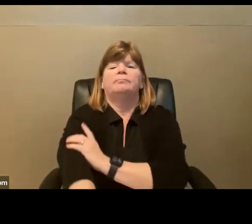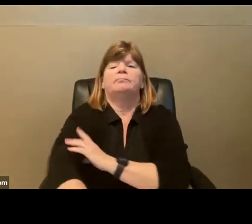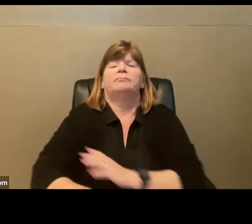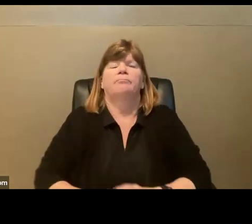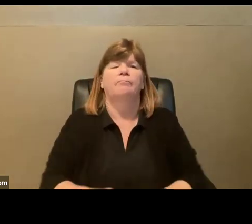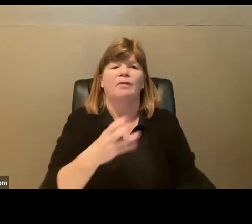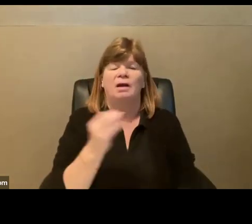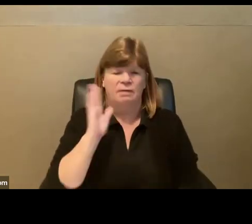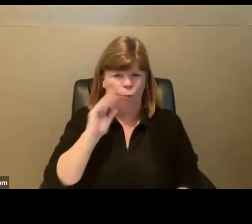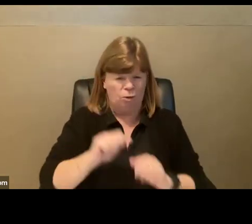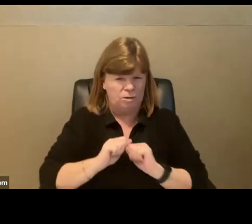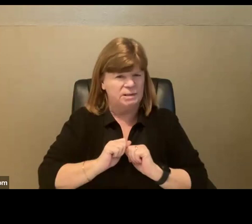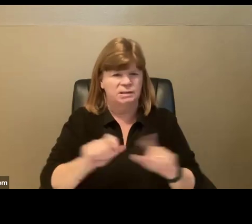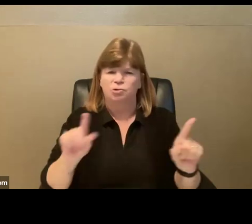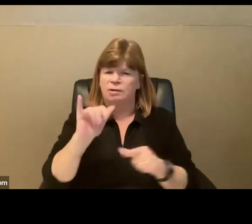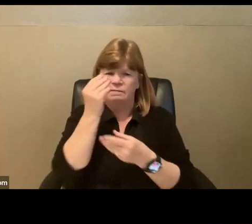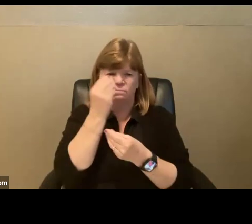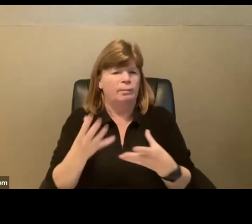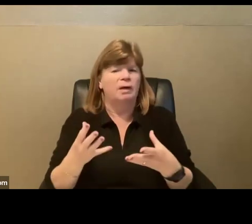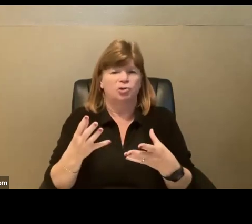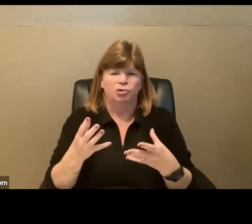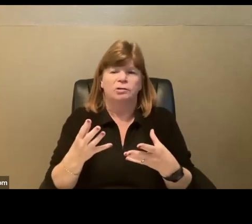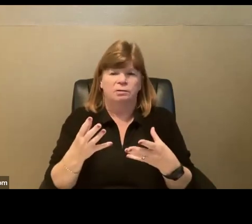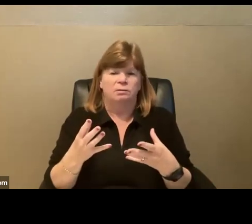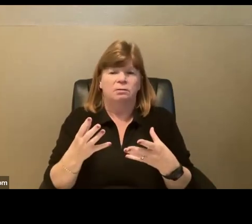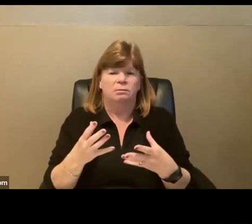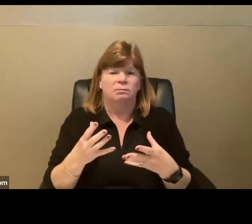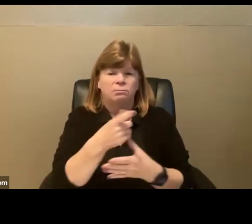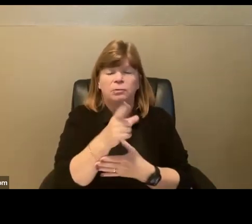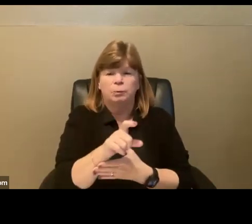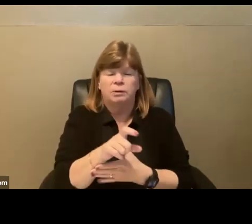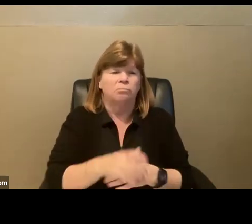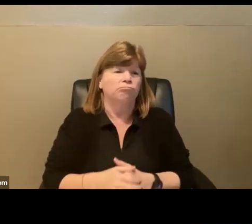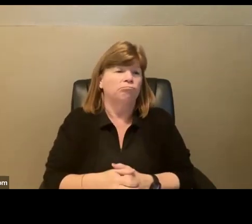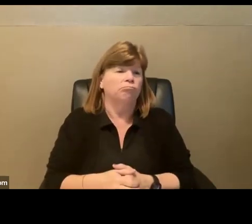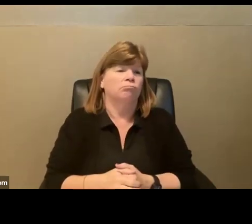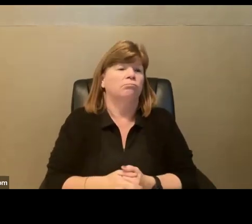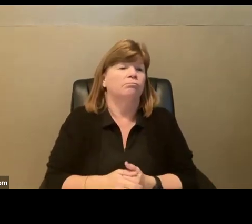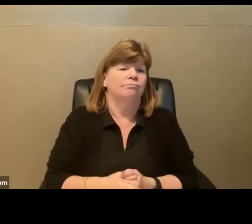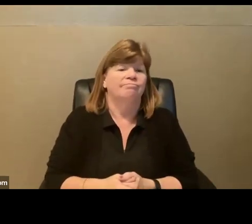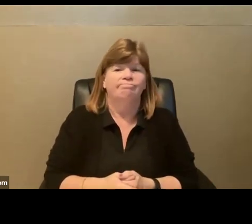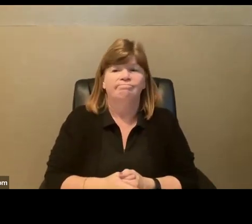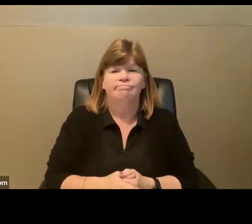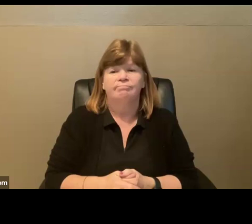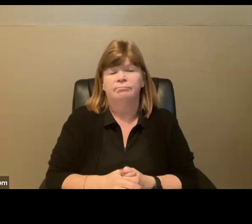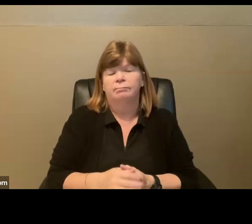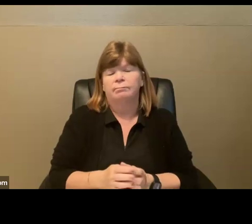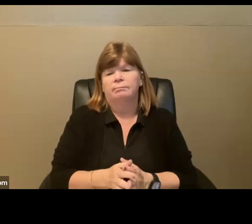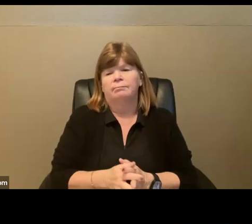Ellos te enviarán la información que necesitas o deseas, y puedes hojearla.